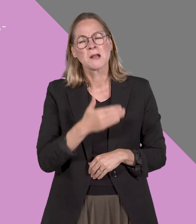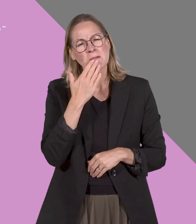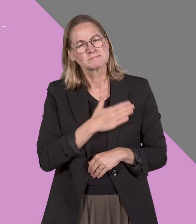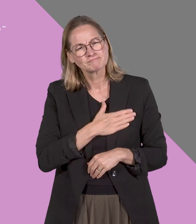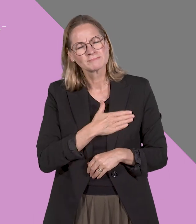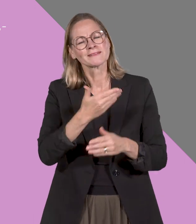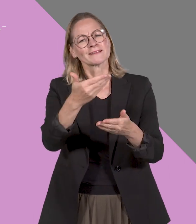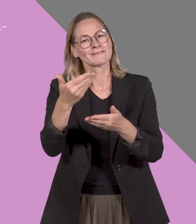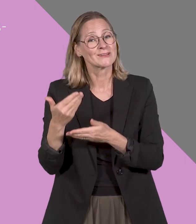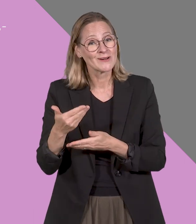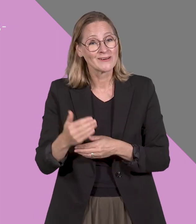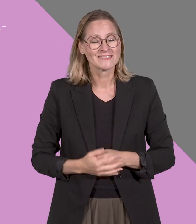Lämpimästi tervetuloa!